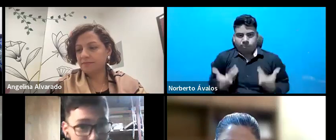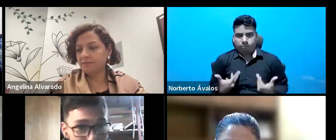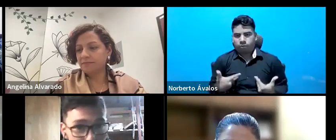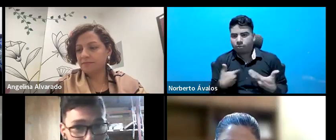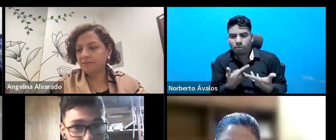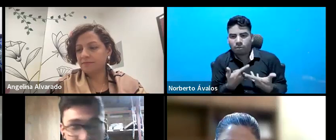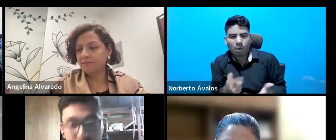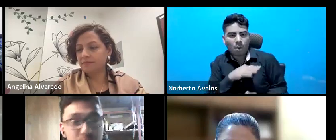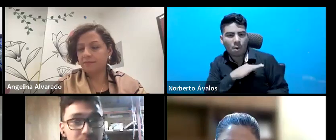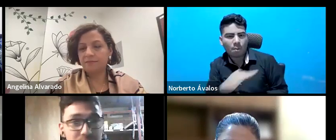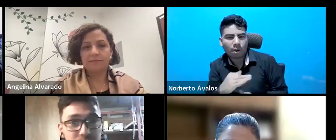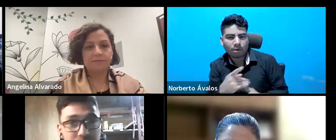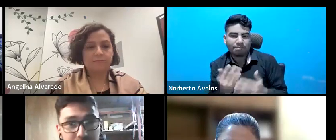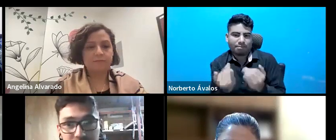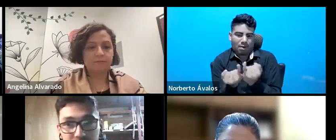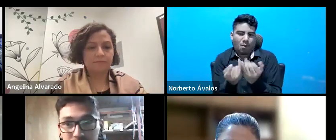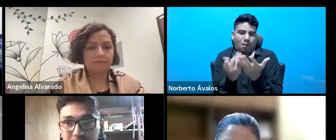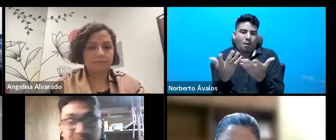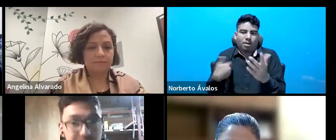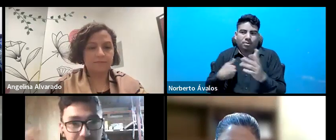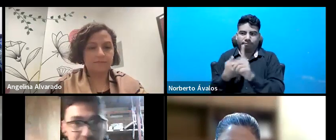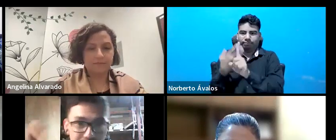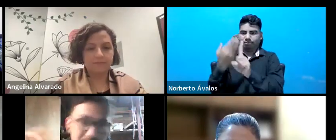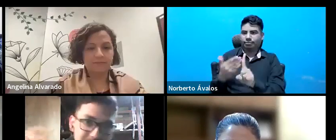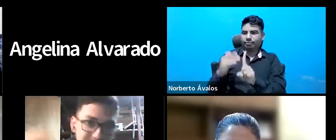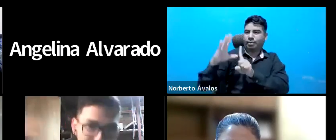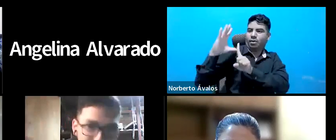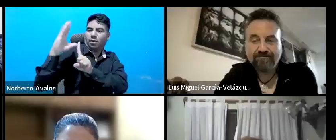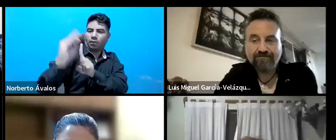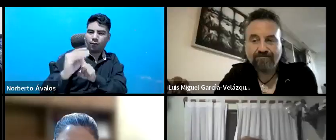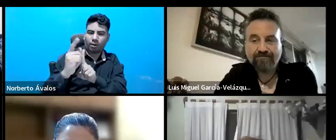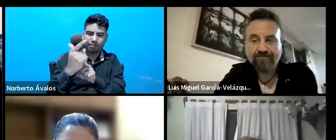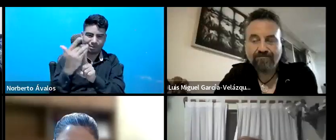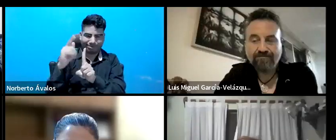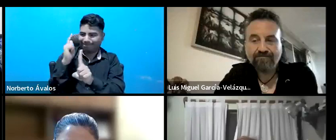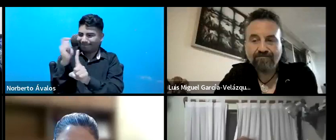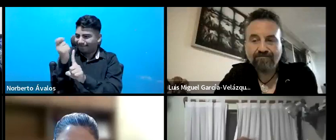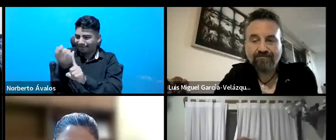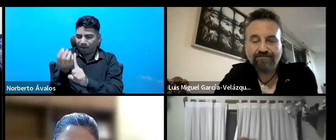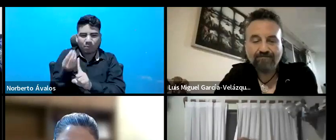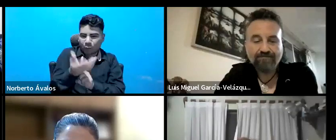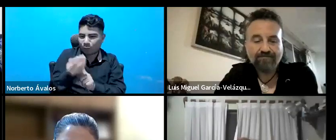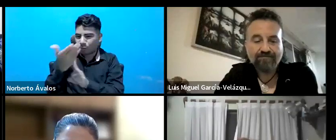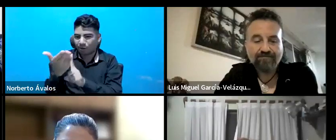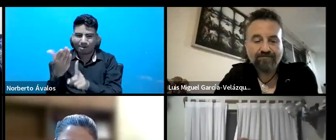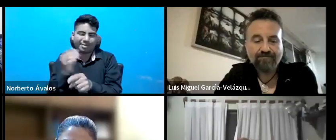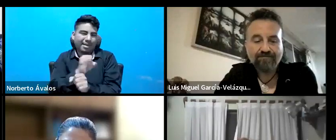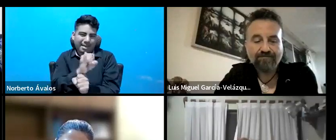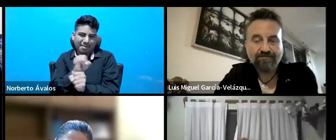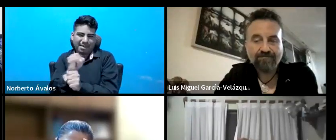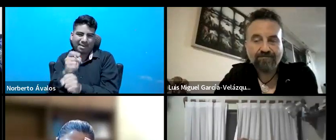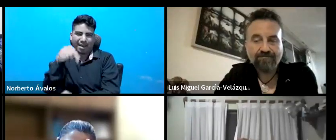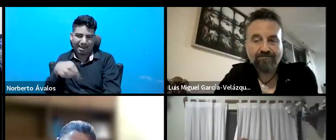cuerpo, quizás como facilitado r, del del conocimiento Se podría decidir dría le décimo en Chile, la le décimo en Chile La poca